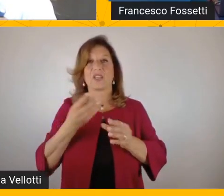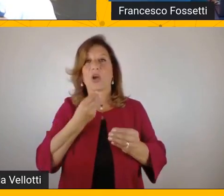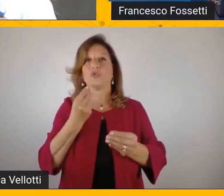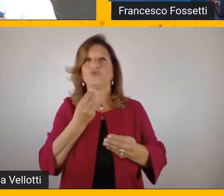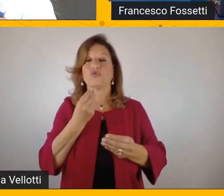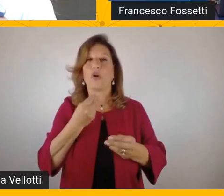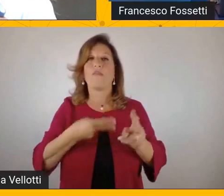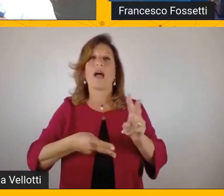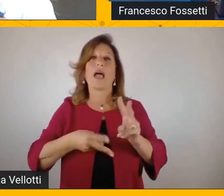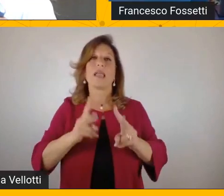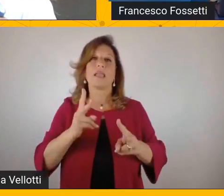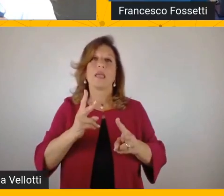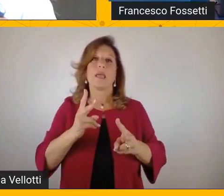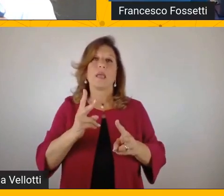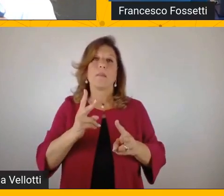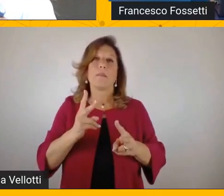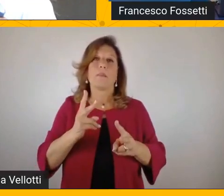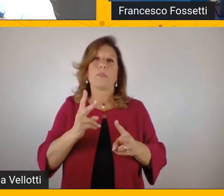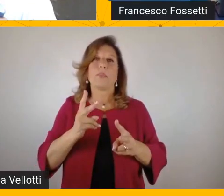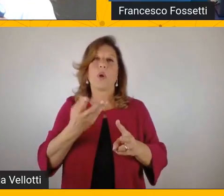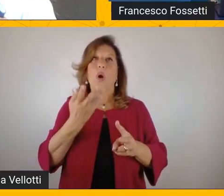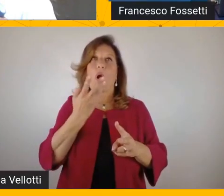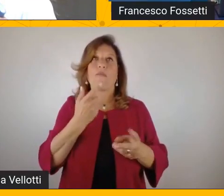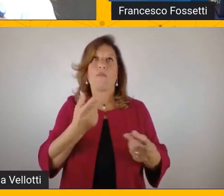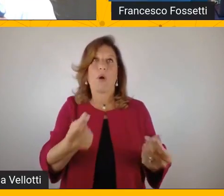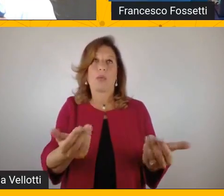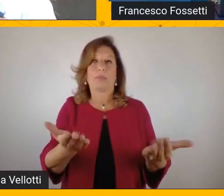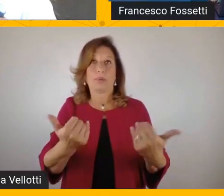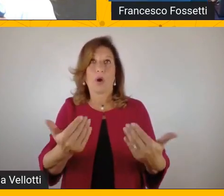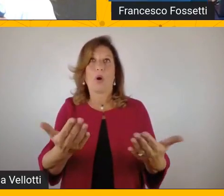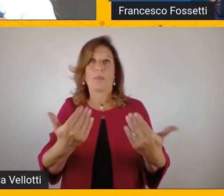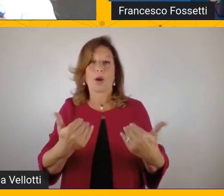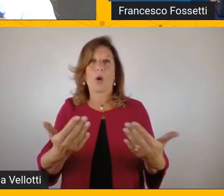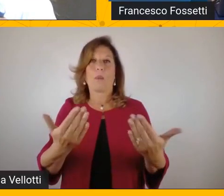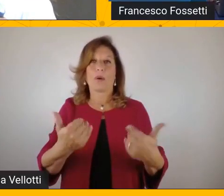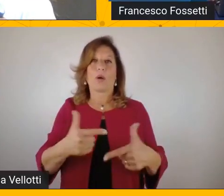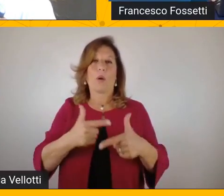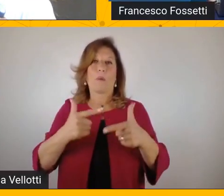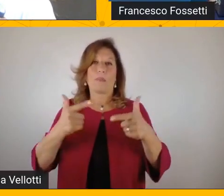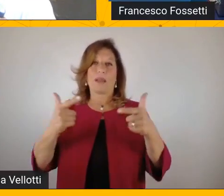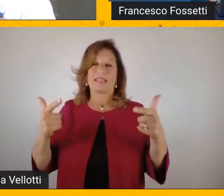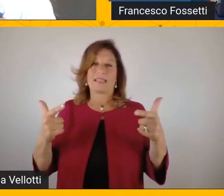facciano soprattutto nei più giovani soprattutto in chi sente questa aspirazionalità